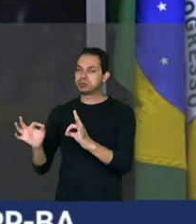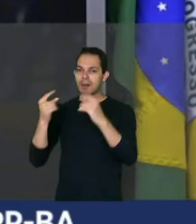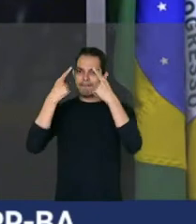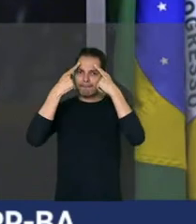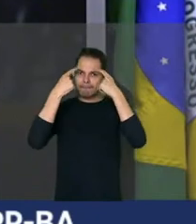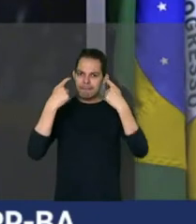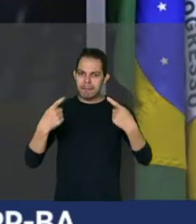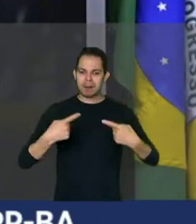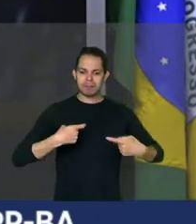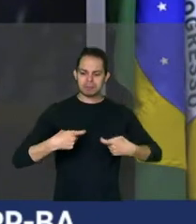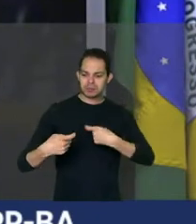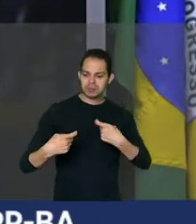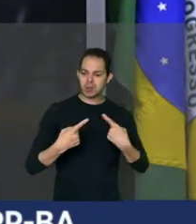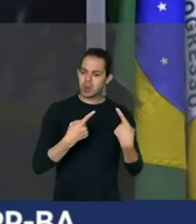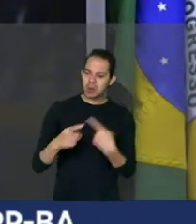INJUSTA AGRESSÃO QUE A UCRÂNIA SOFRE E EU APELO,